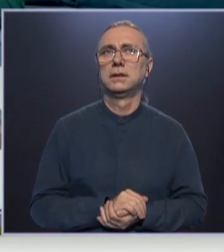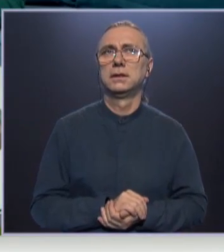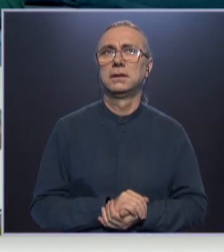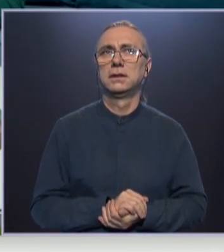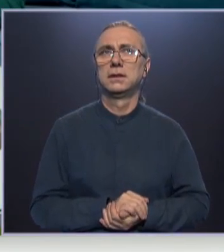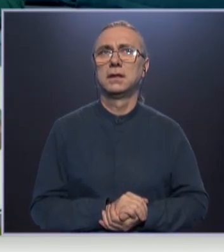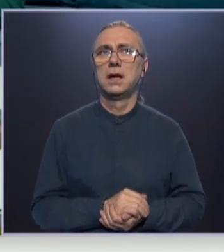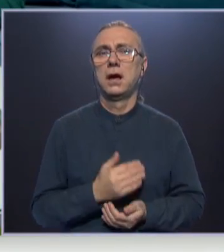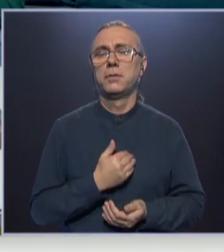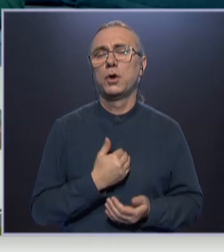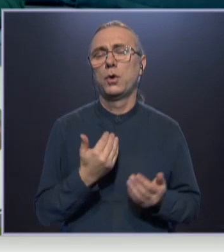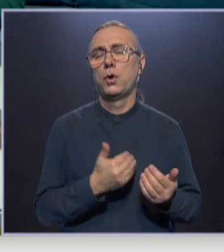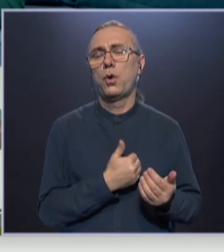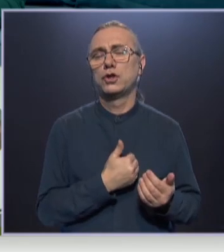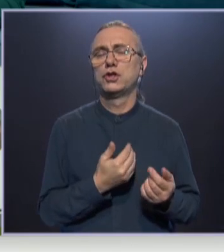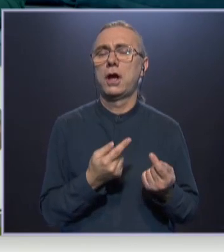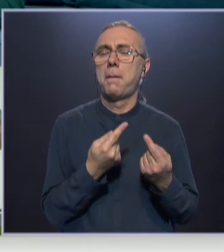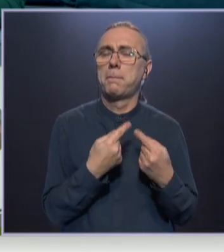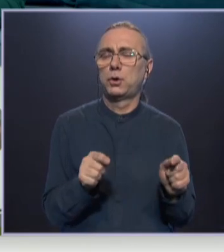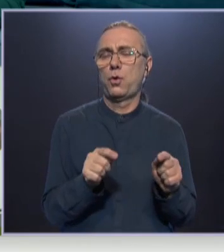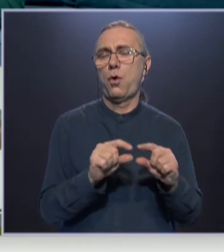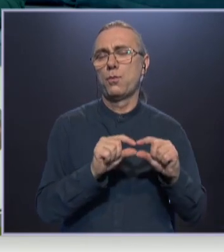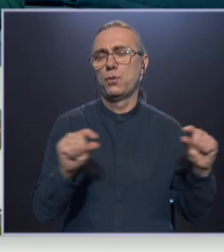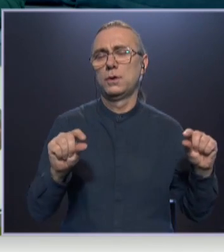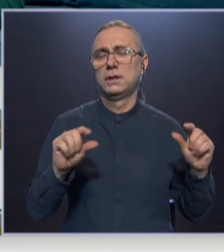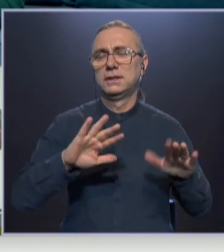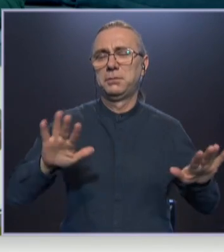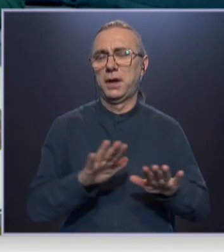отрагова заболевания возможно ли это Спасибо Спасибо